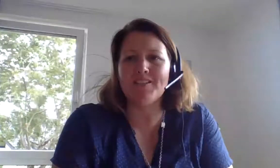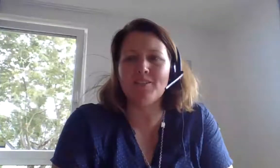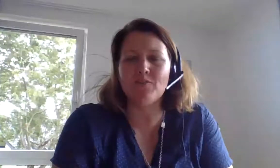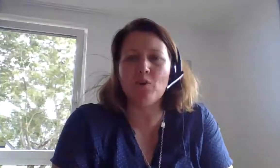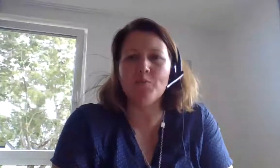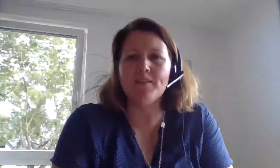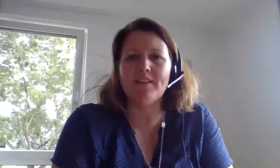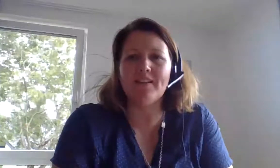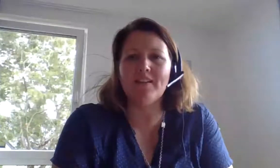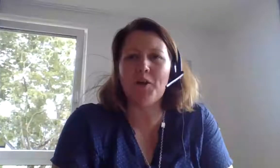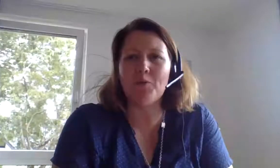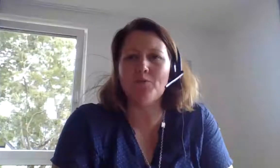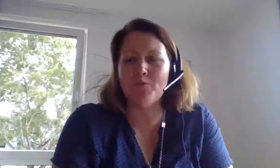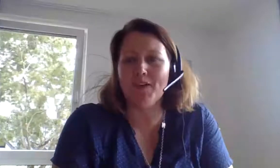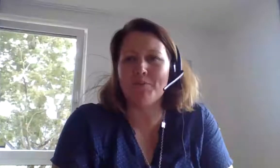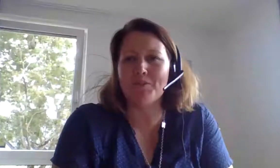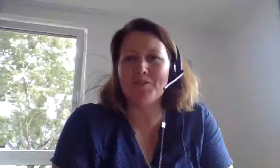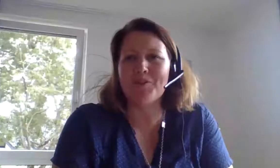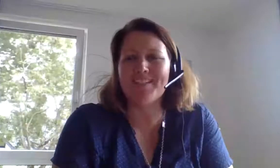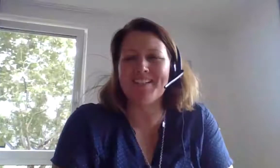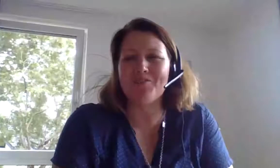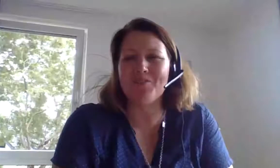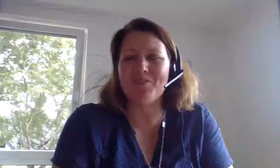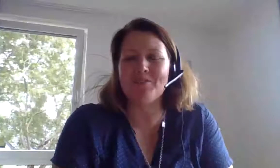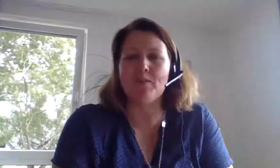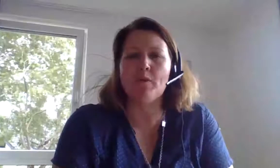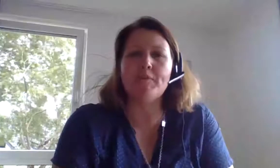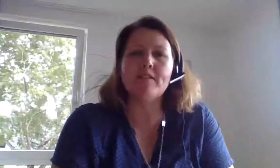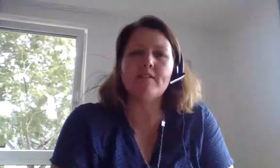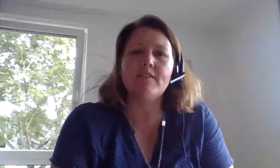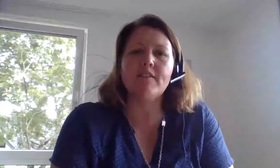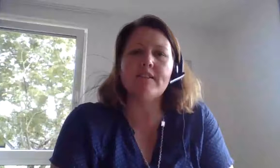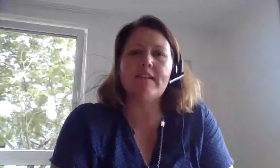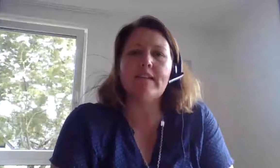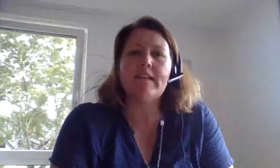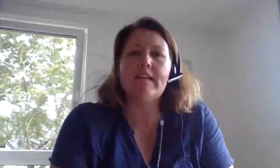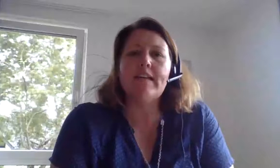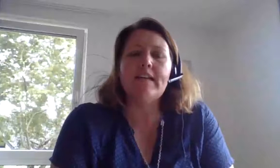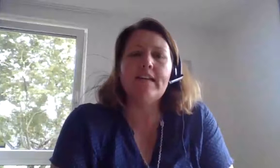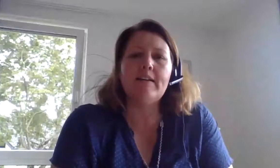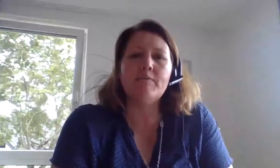العمل الذي يحدث في مركز الأمل وانا آمل بان نتواصل معا بعد انتهاء هذا المؤتمر الافتراضي